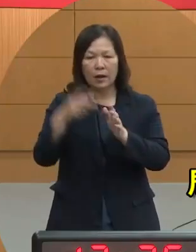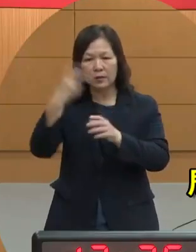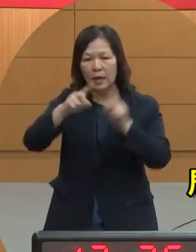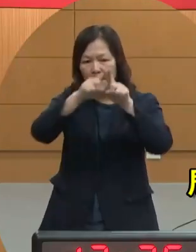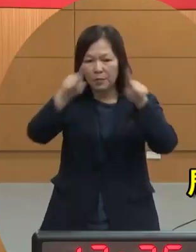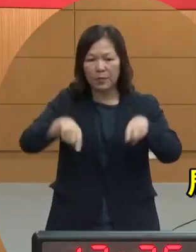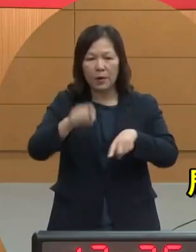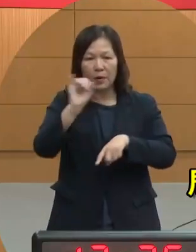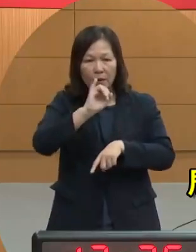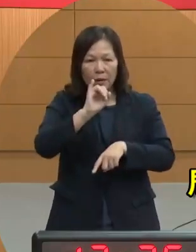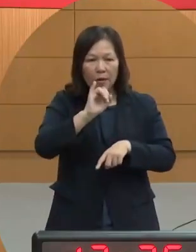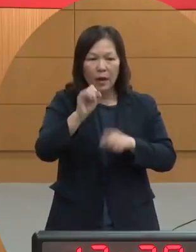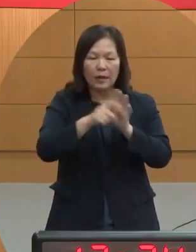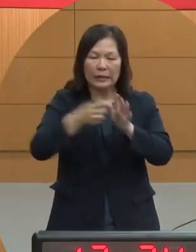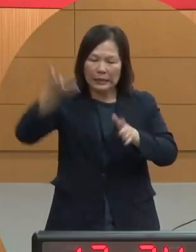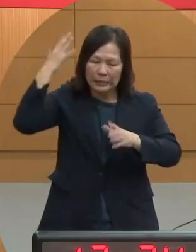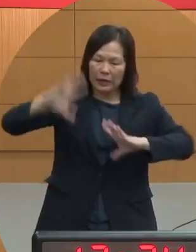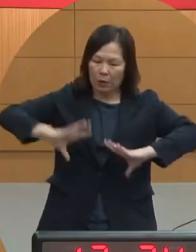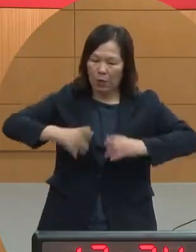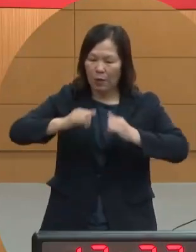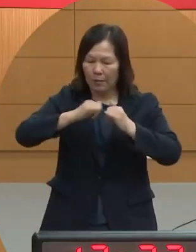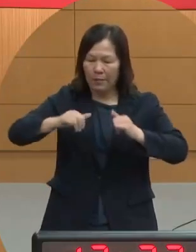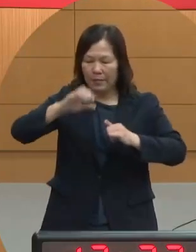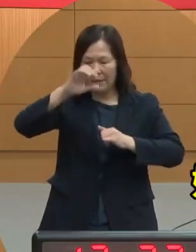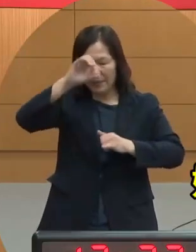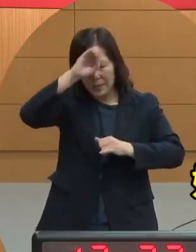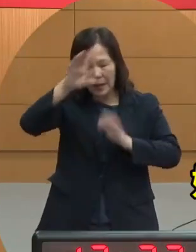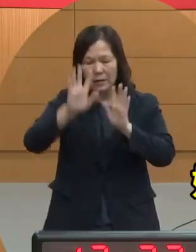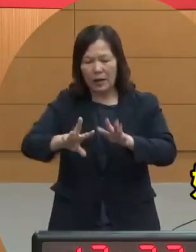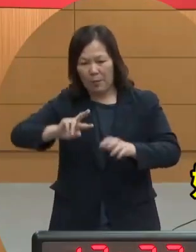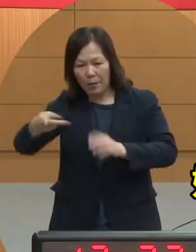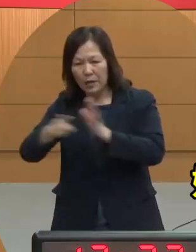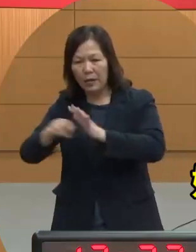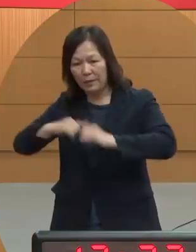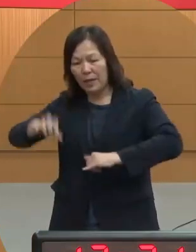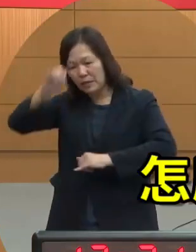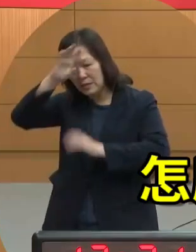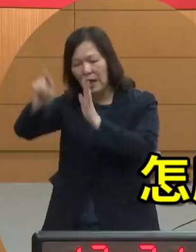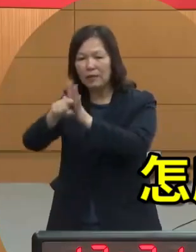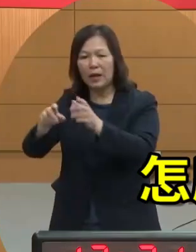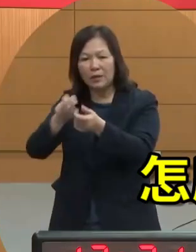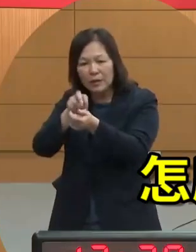周碧雲以前是國民黨 後來變民進黨 她的樂樂養雞場 怎麼開都不會倒